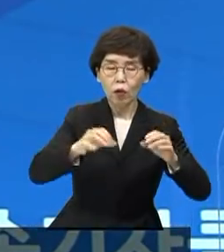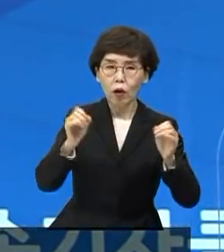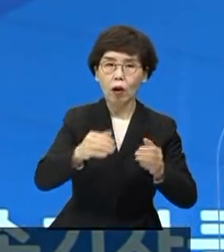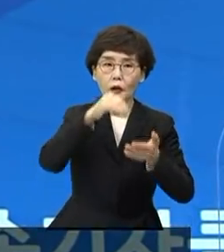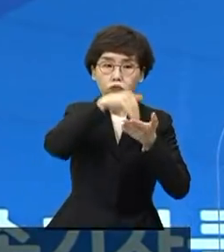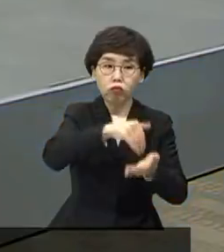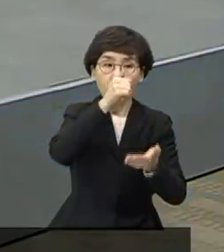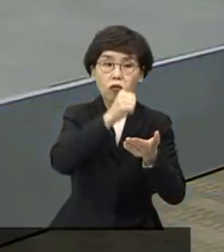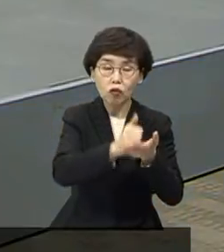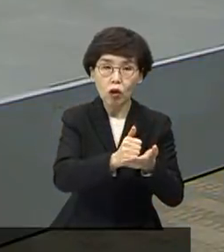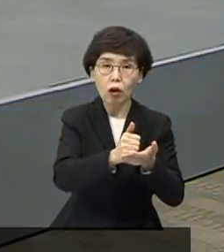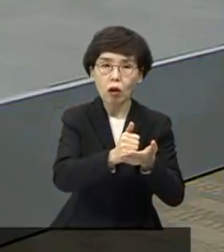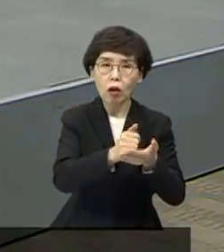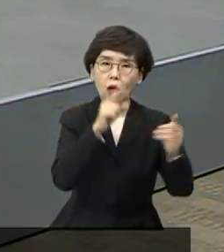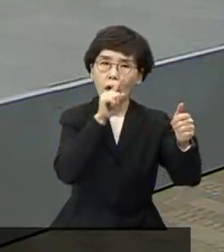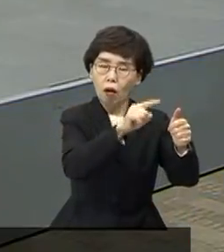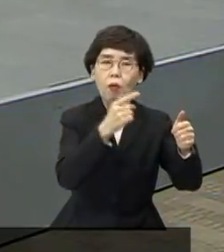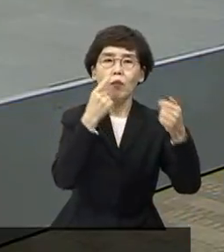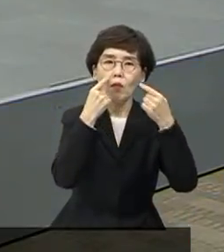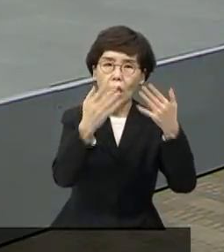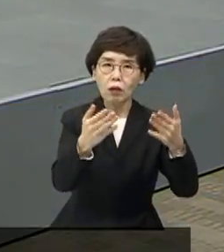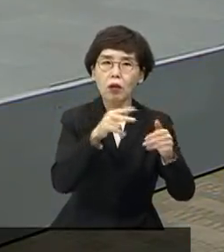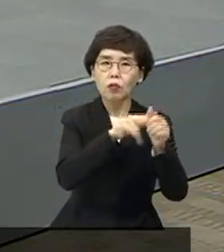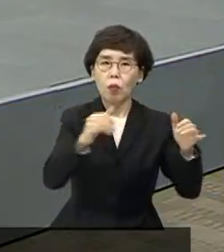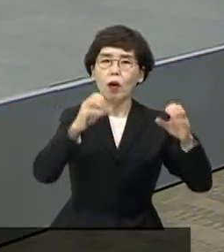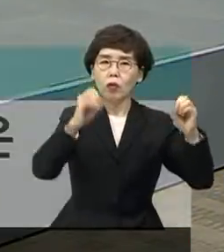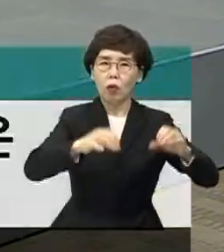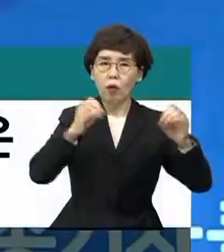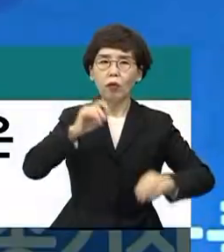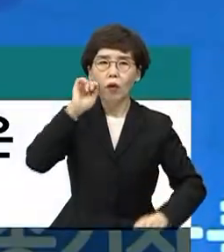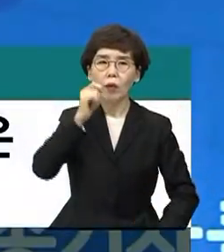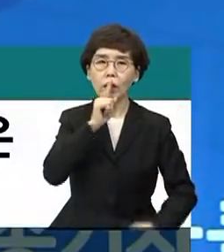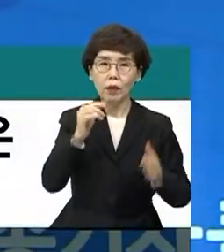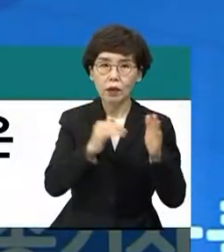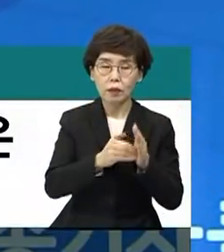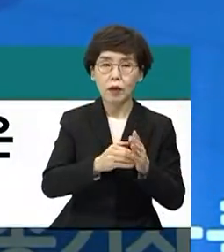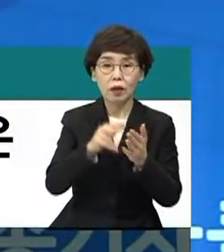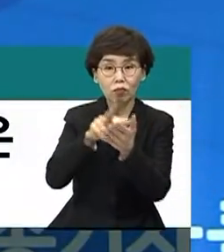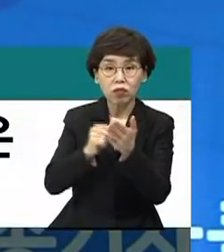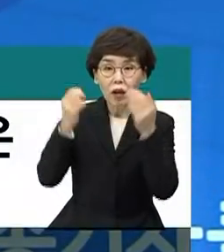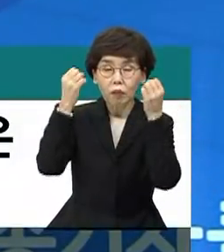후보와 토론 어렵다고 말했습니다.